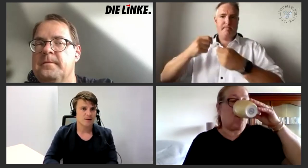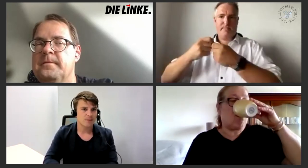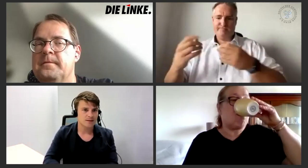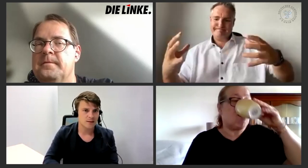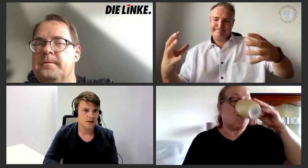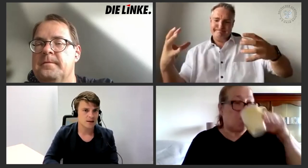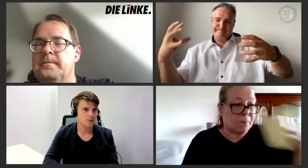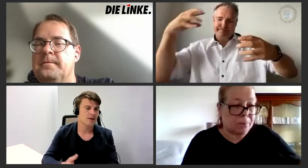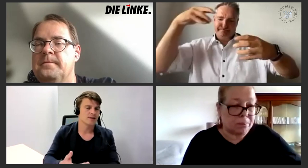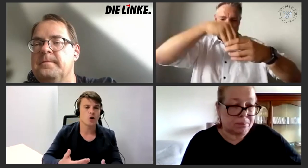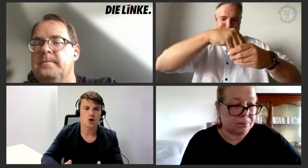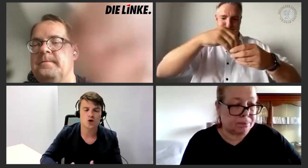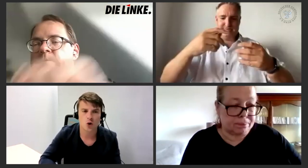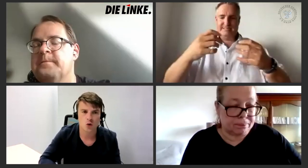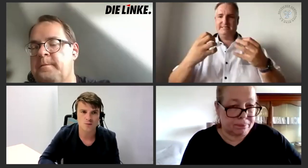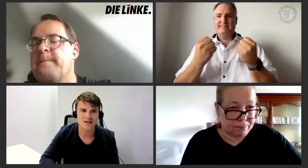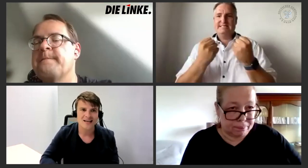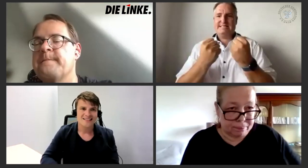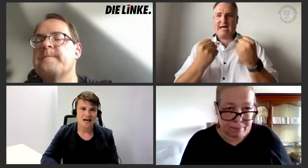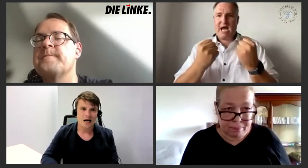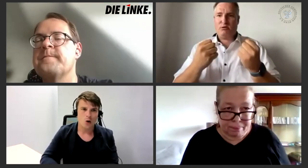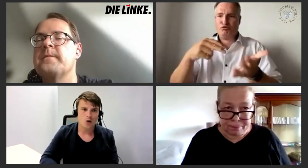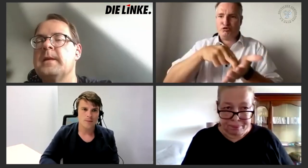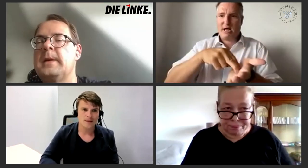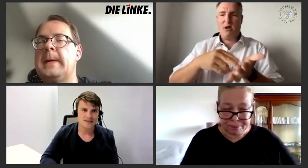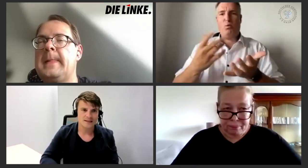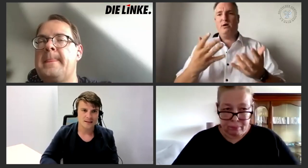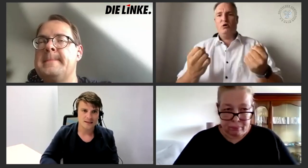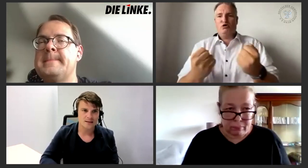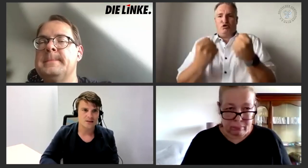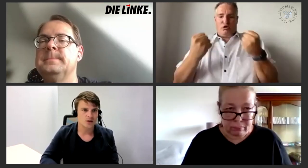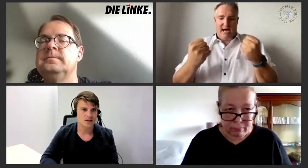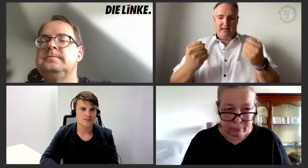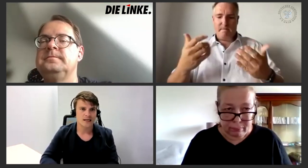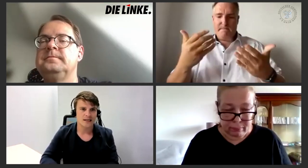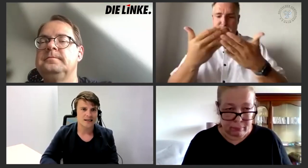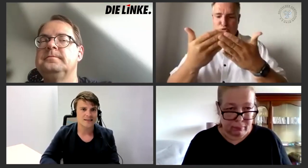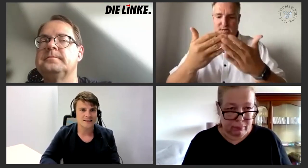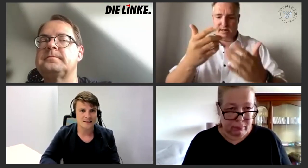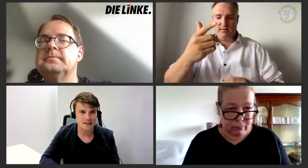Behinderung? Das heißt Verbandsarbeit, zum Beispiel das der Deutsche Gehörlosen-Bund da auch mit drin ist oder